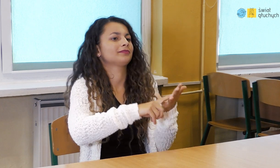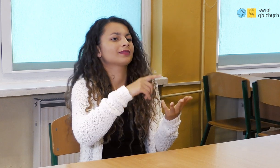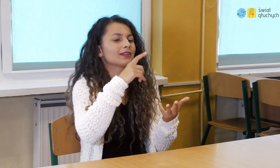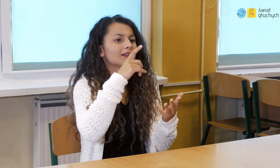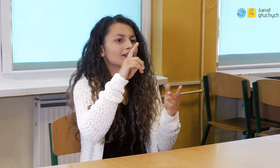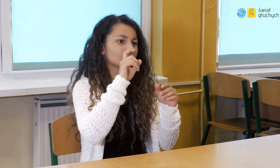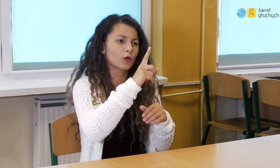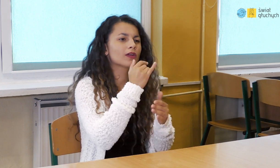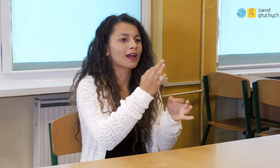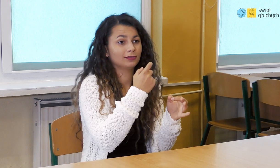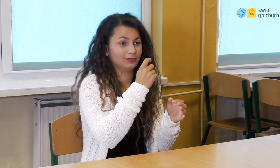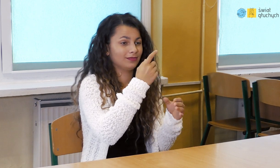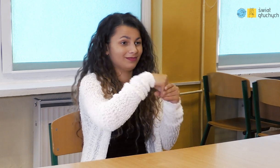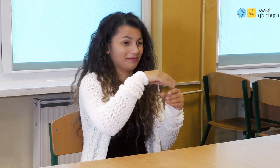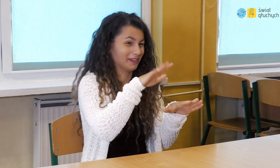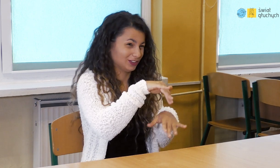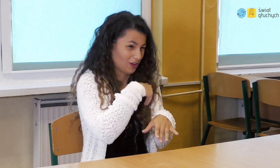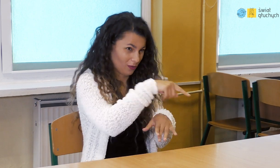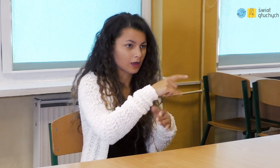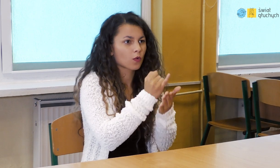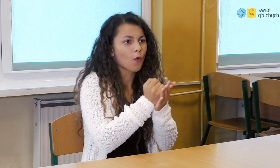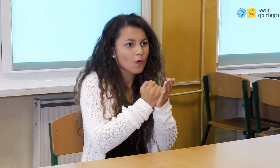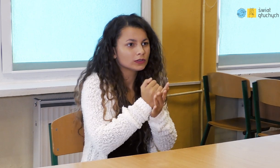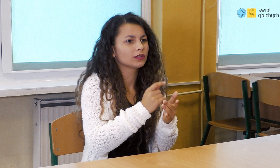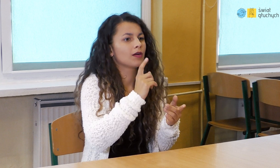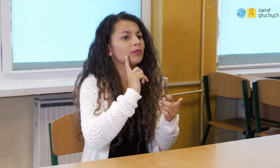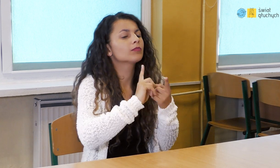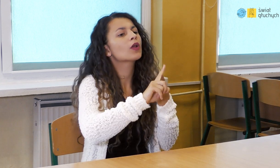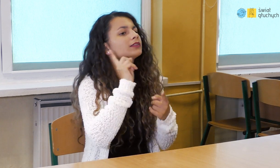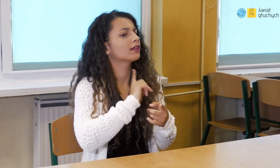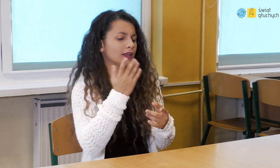W szkole można było odbyć kursy policealne.